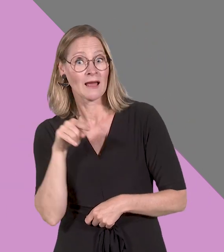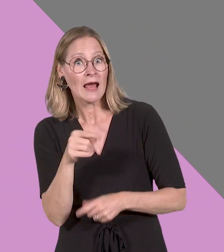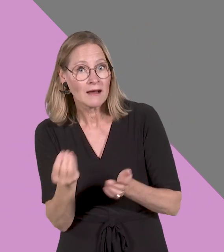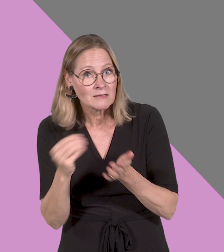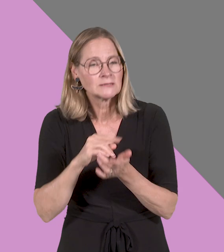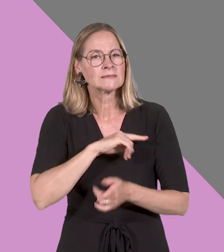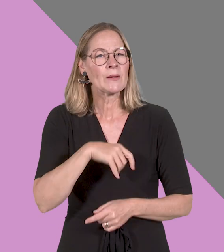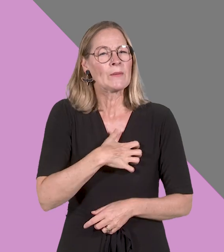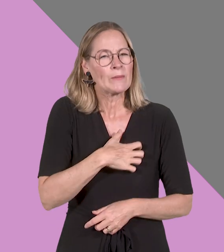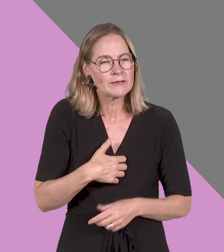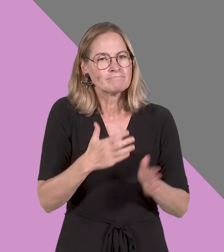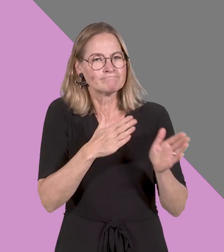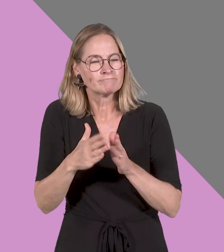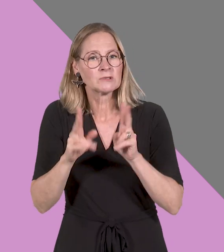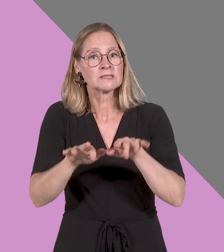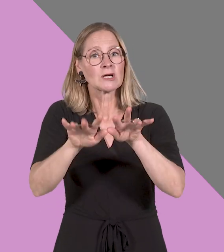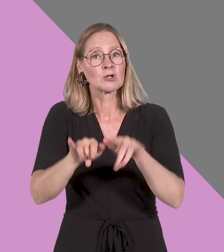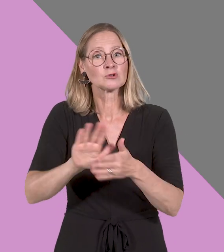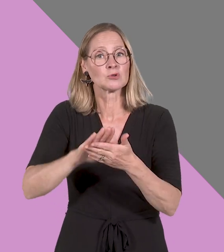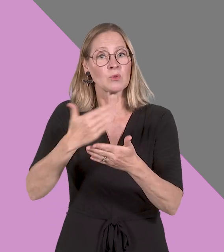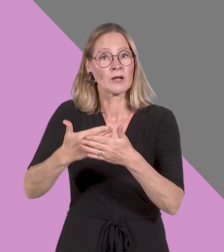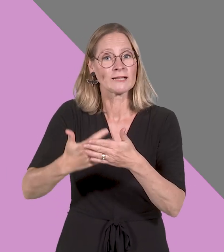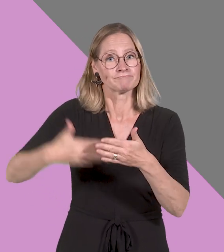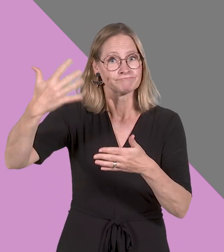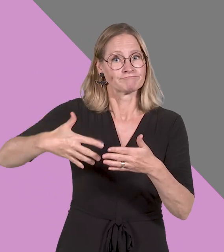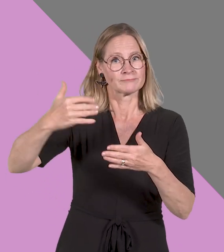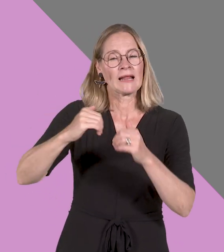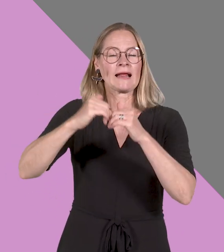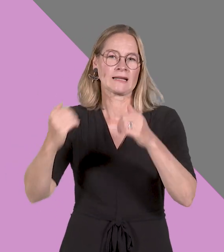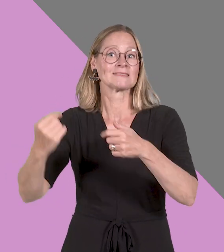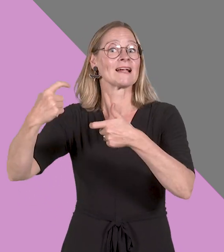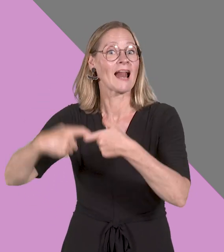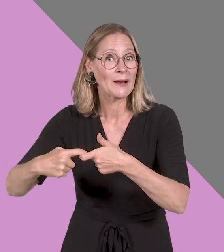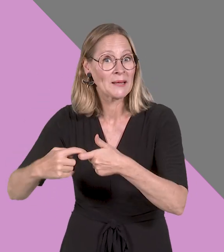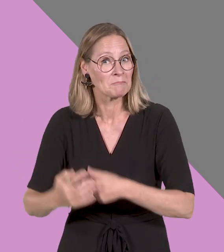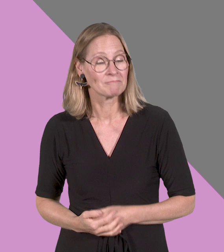Lisäksi pyrimme järjestämään kirjoitustulkkauksen erillisellä linkillä.